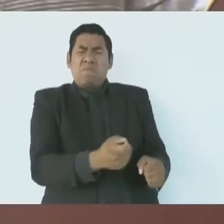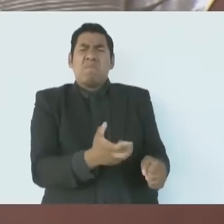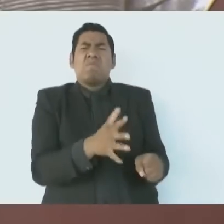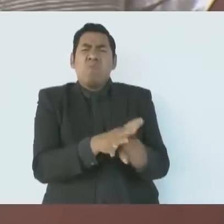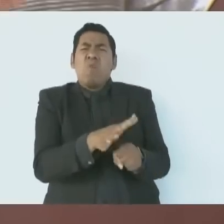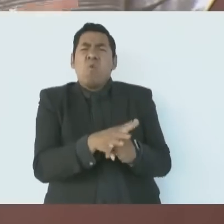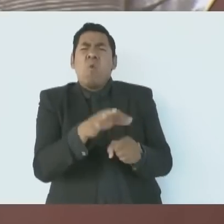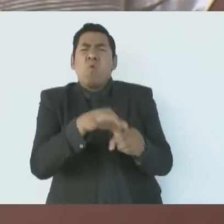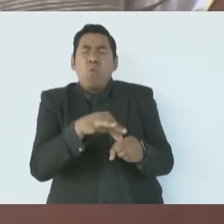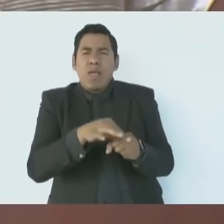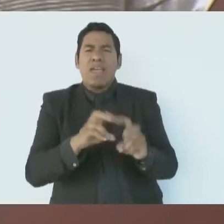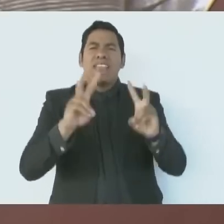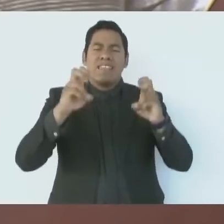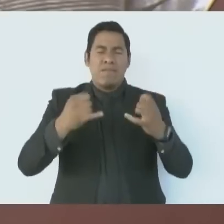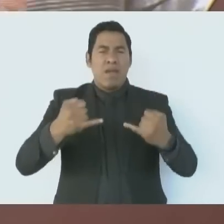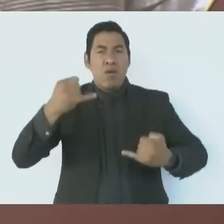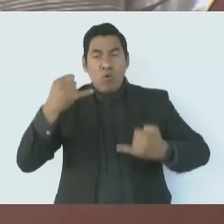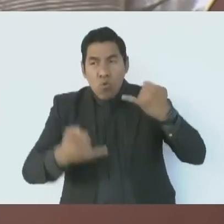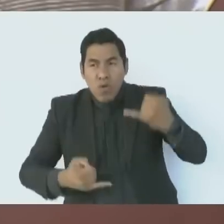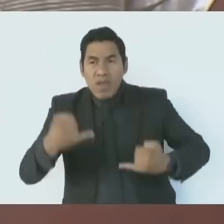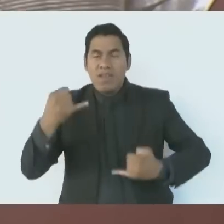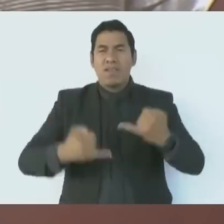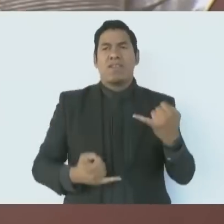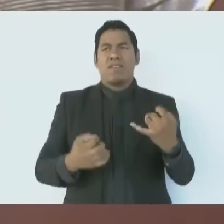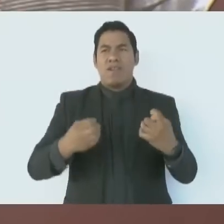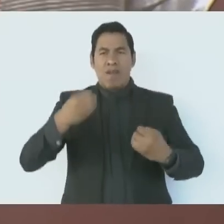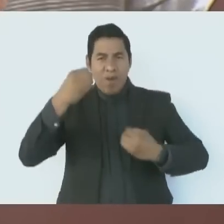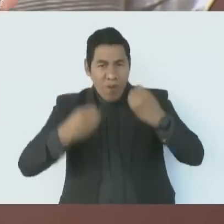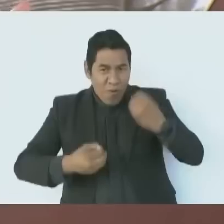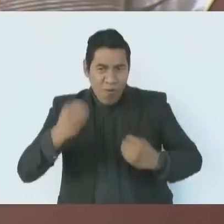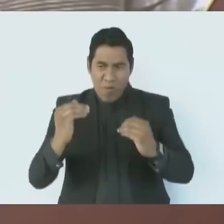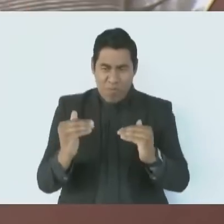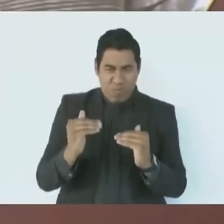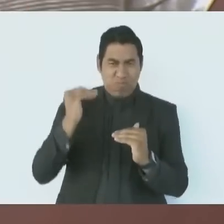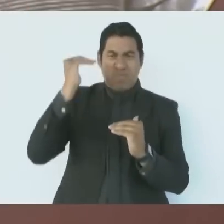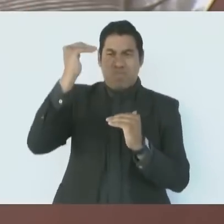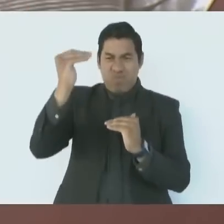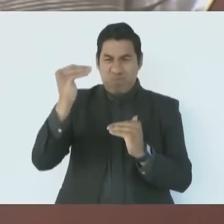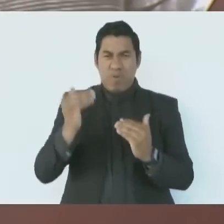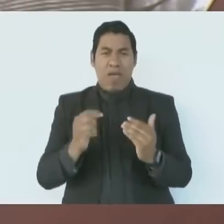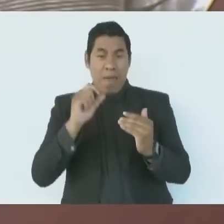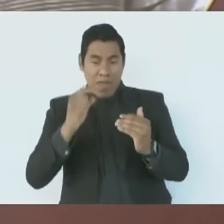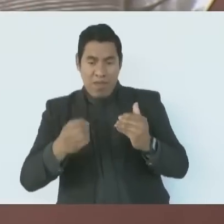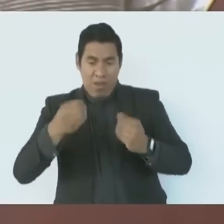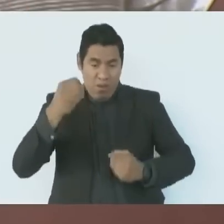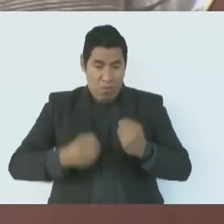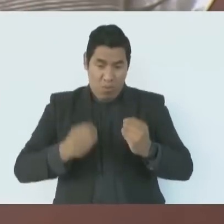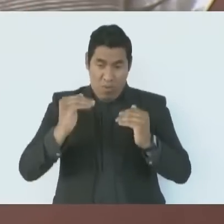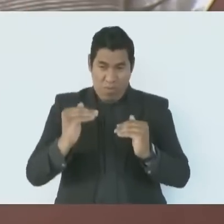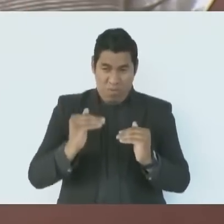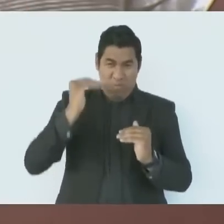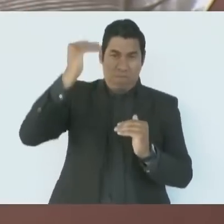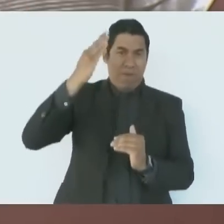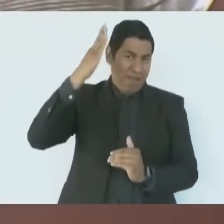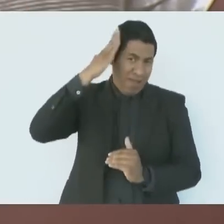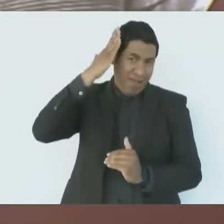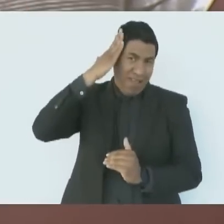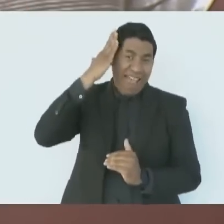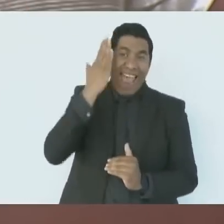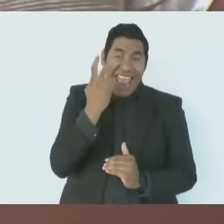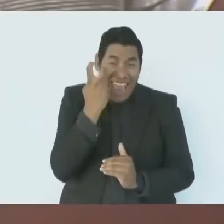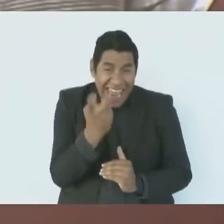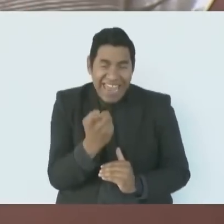jueces magistrados y ministros de la suprema corte de justicia de la